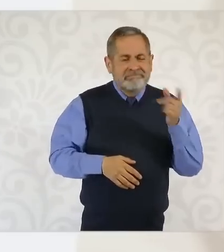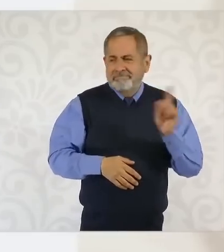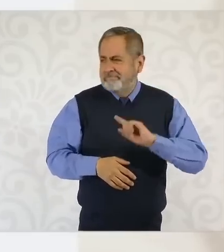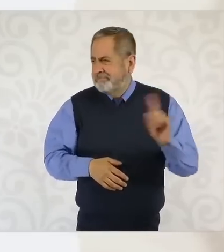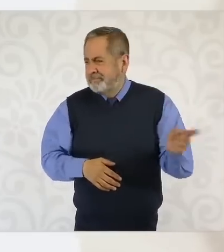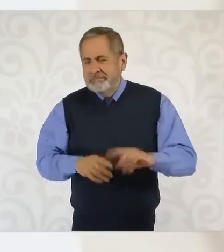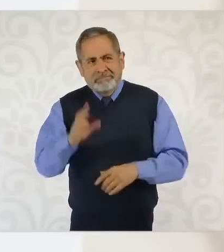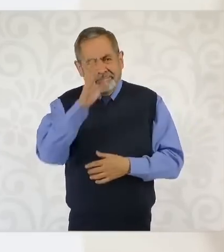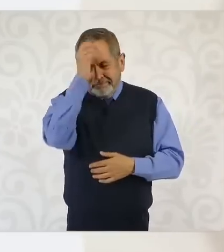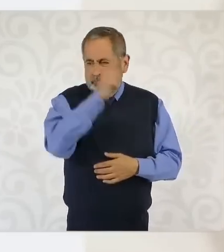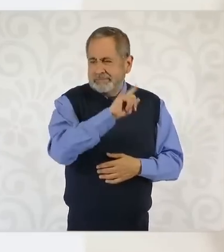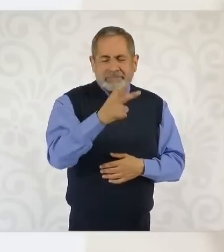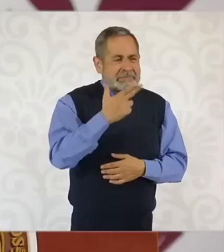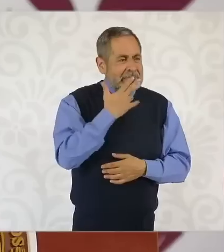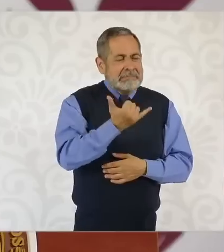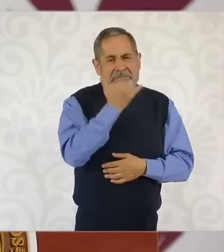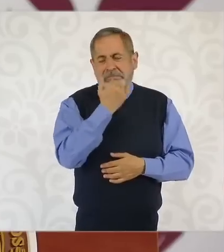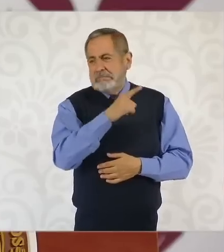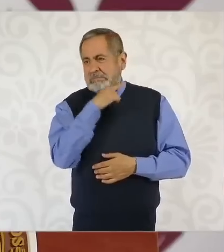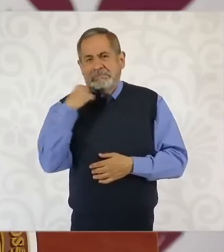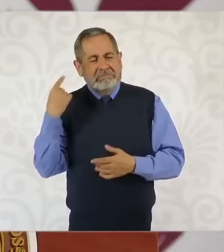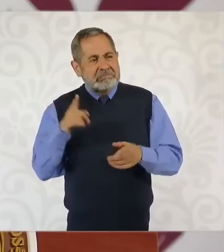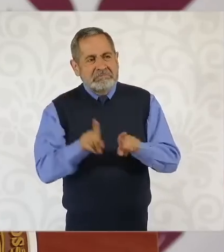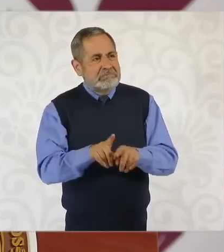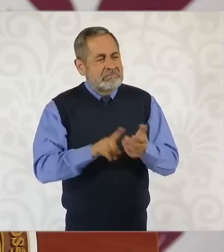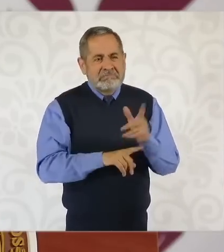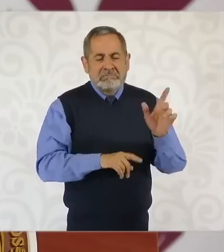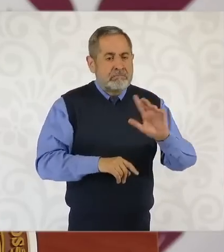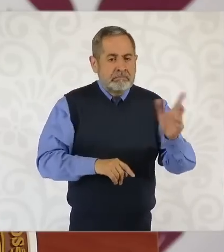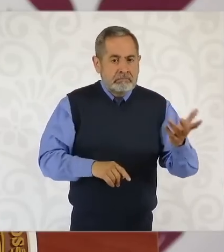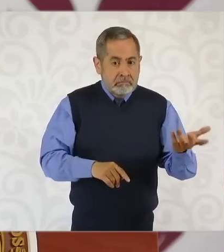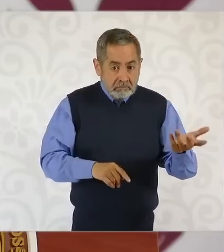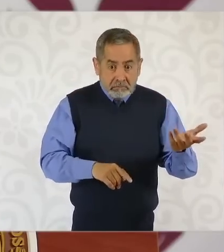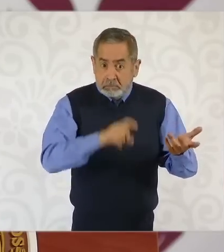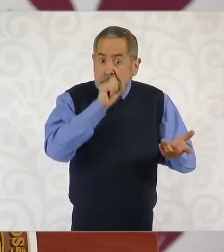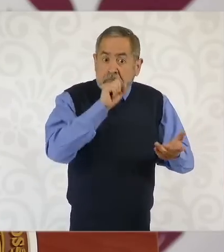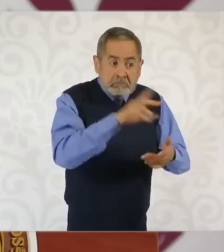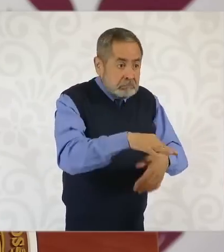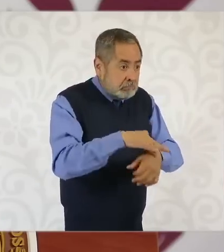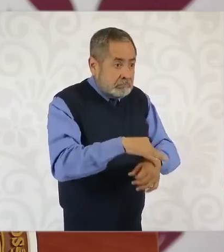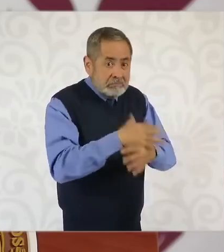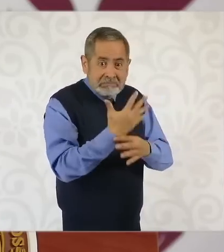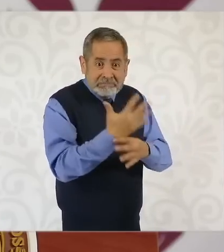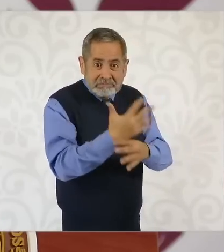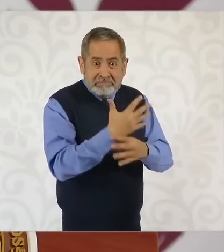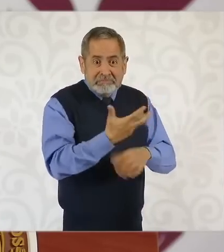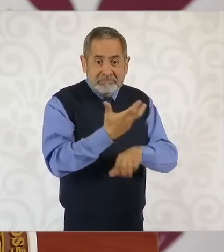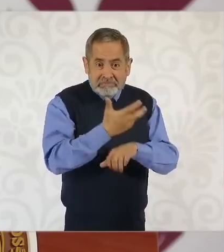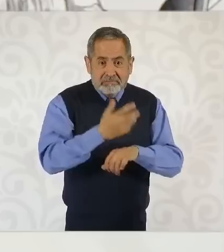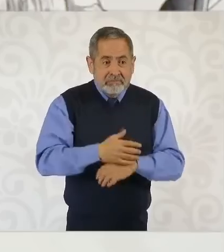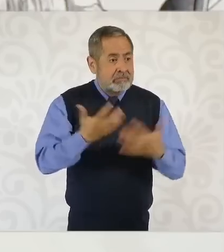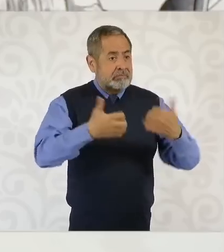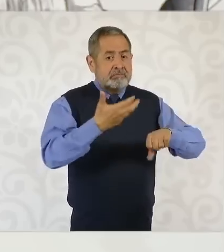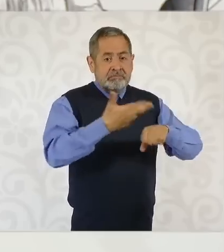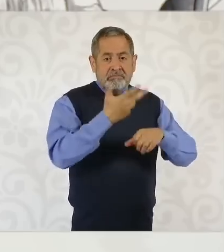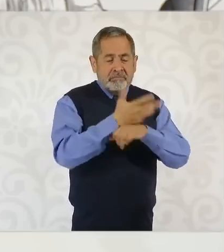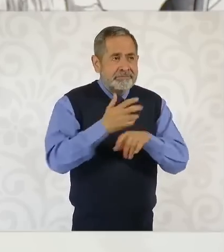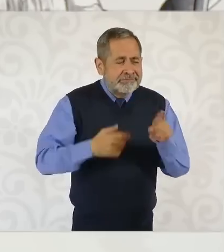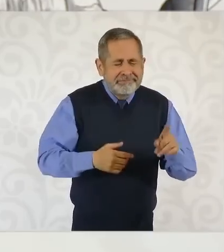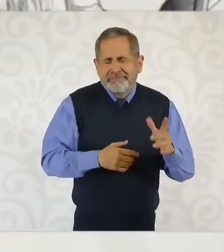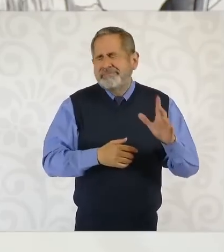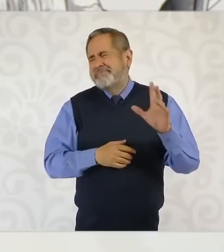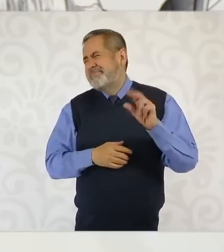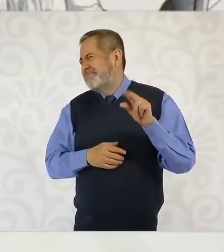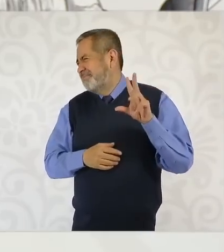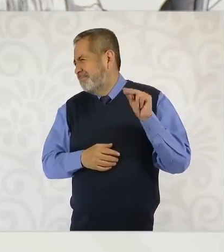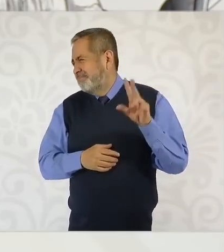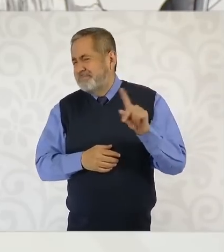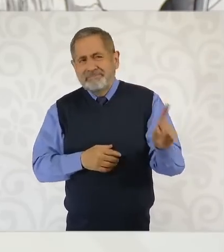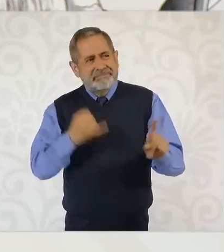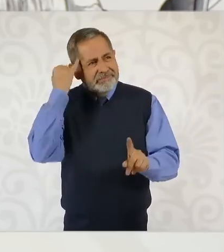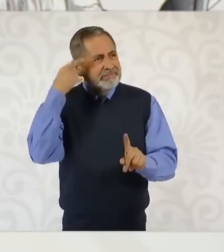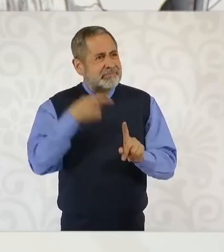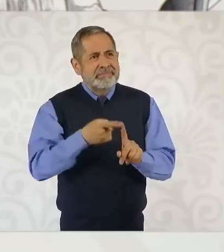nosotros muchos estadounidenses empresarios estadounidenses que dicen no tiene sentido poner